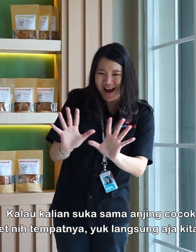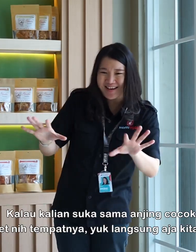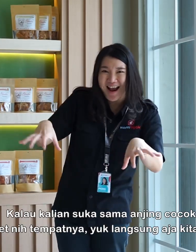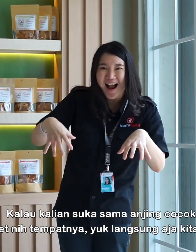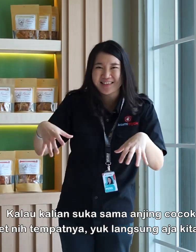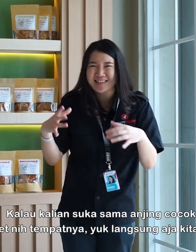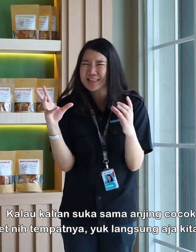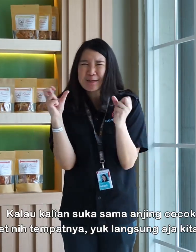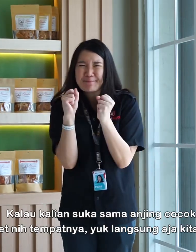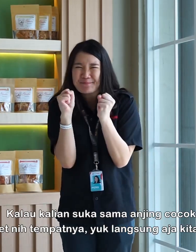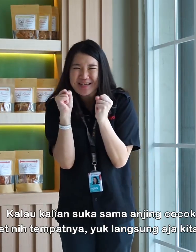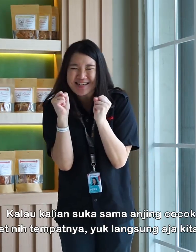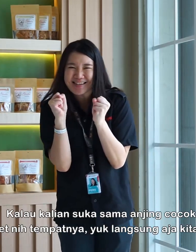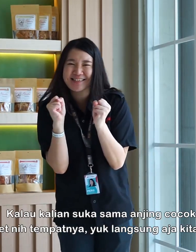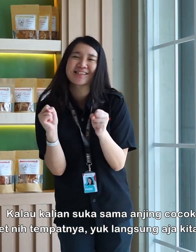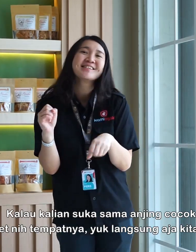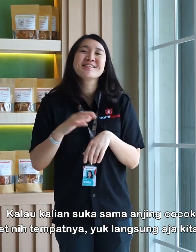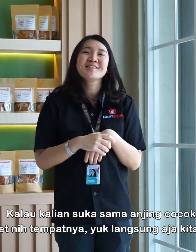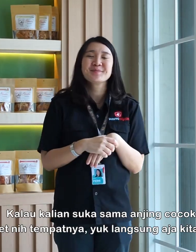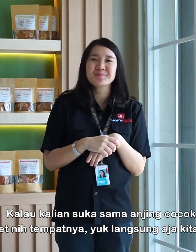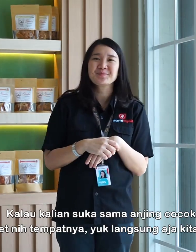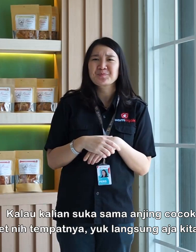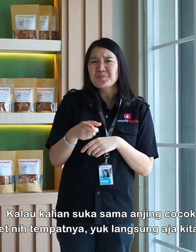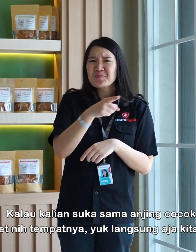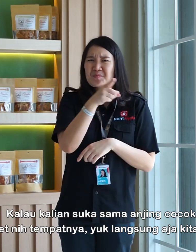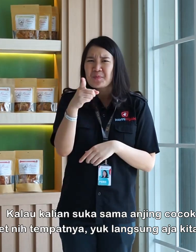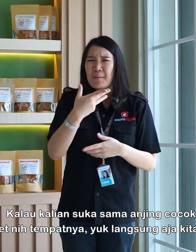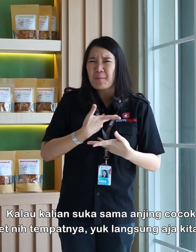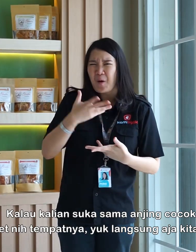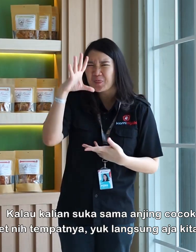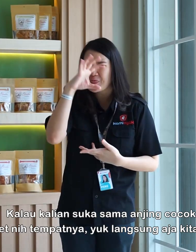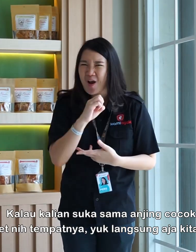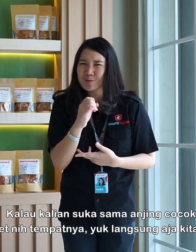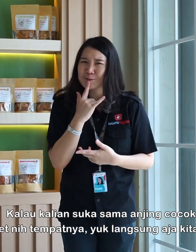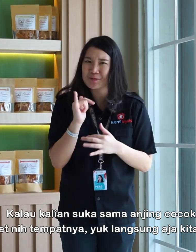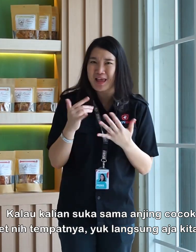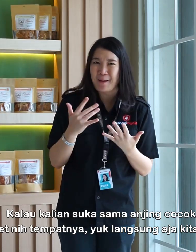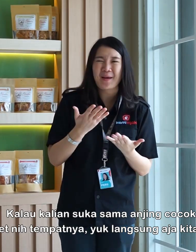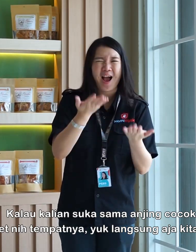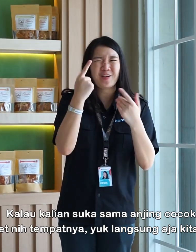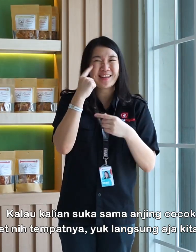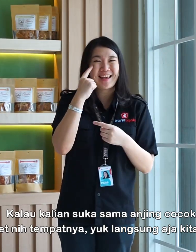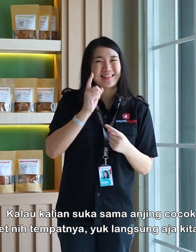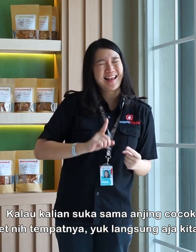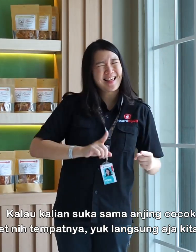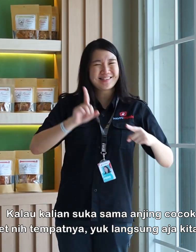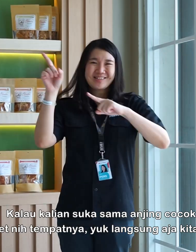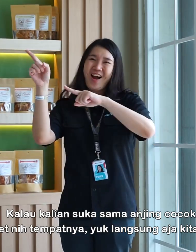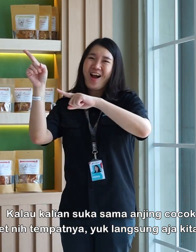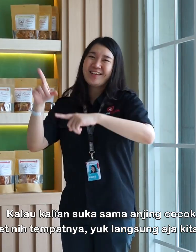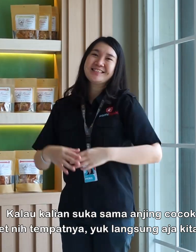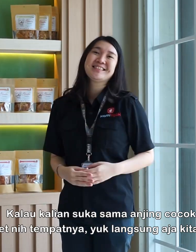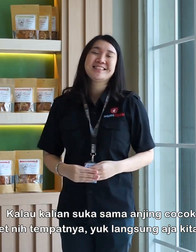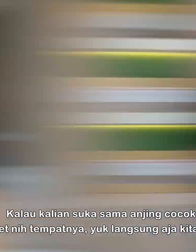Kalau kalian suka sama anjing cocok banget nih tempatnya, yuk langsung aja kita lihat!